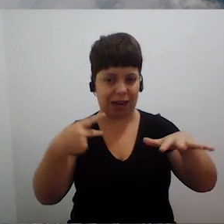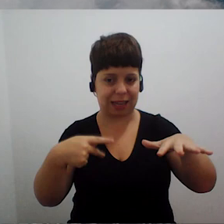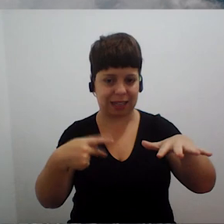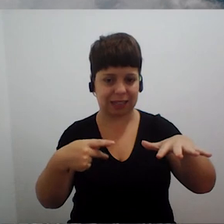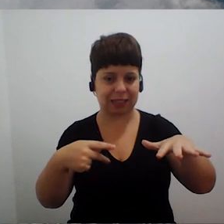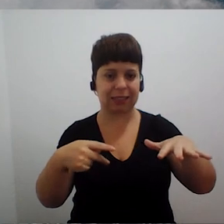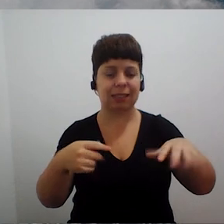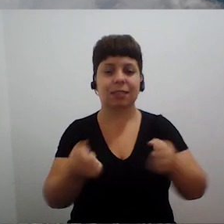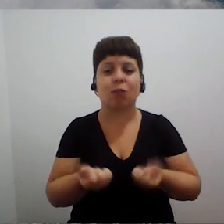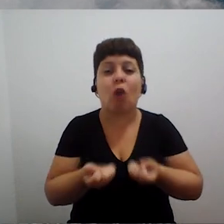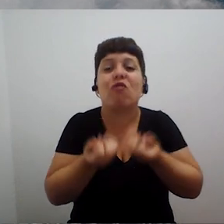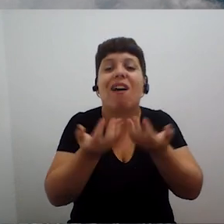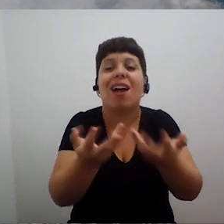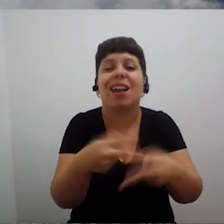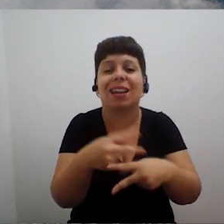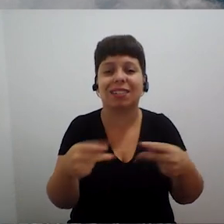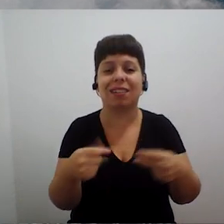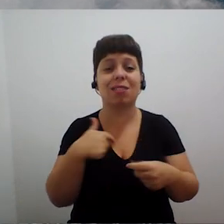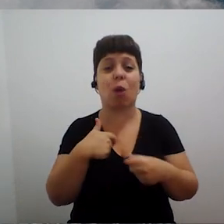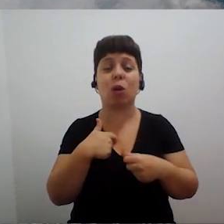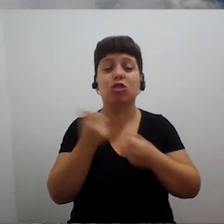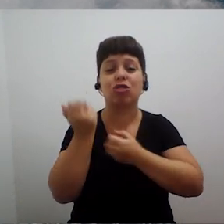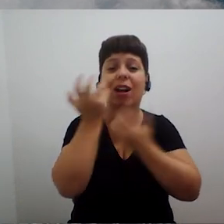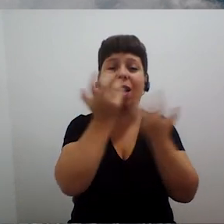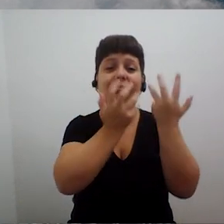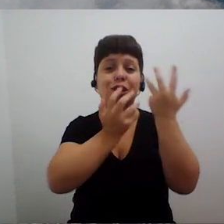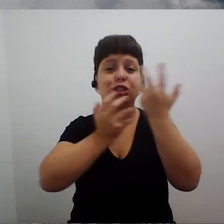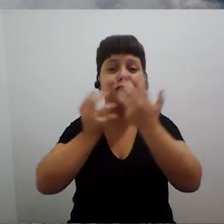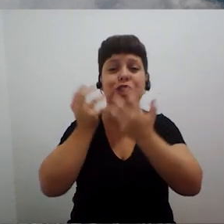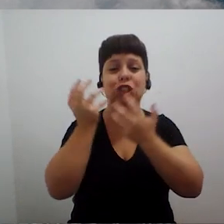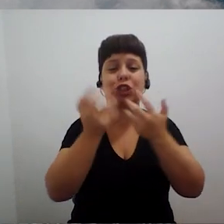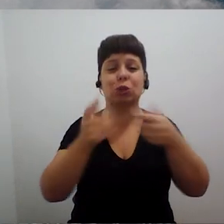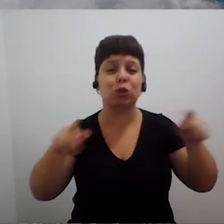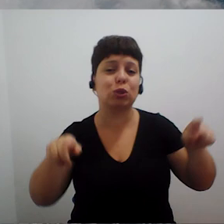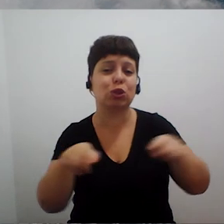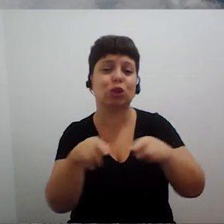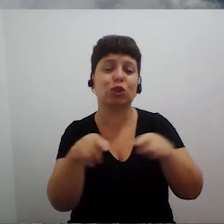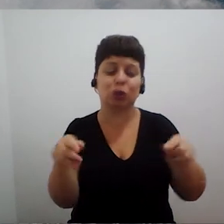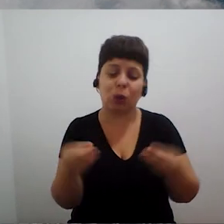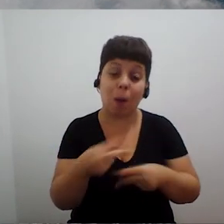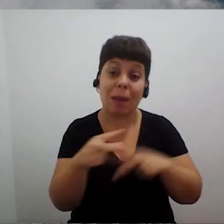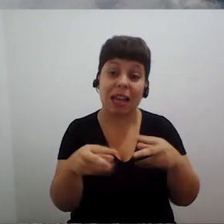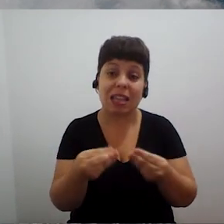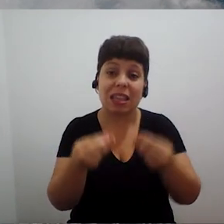é emocionante quanto o nosso cântico, nossas oferendas, para que ela nos devolva a saúde e a felicidade né